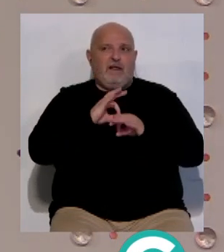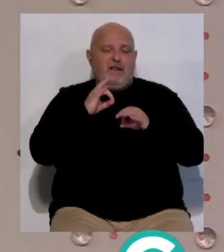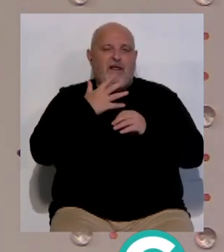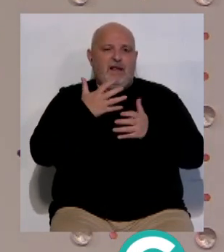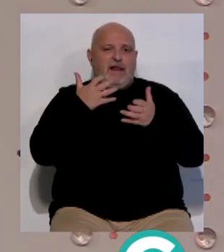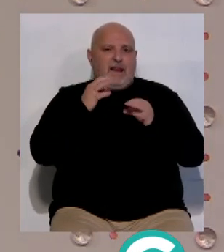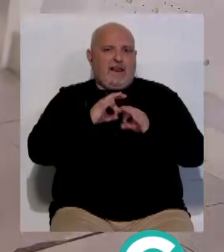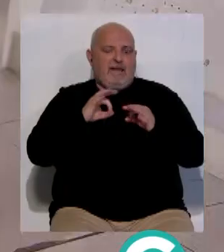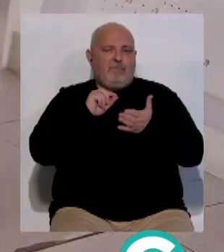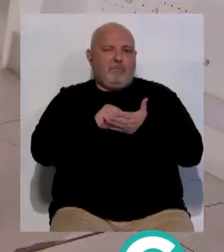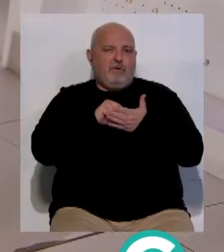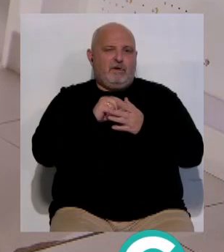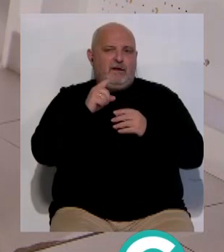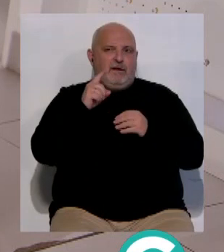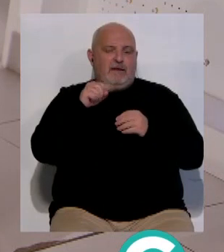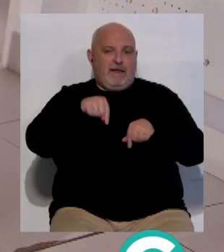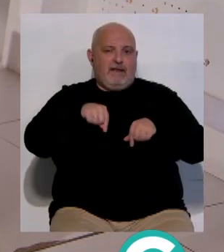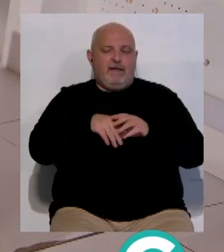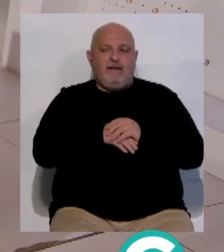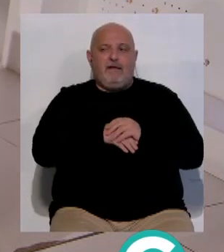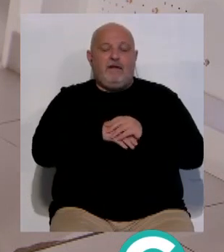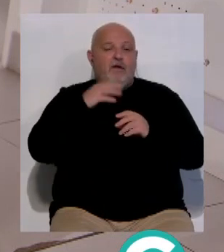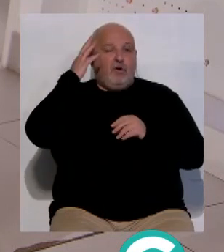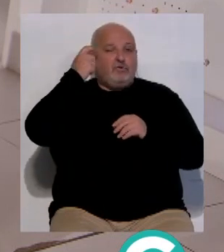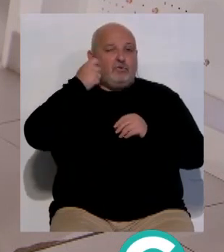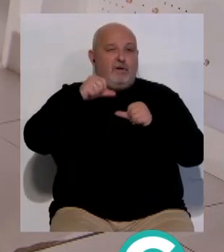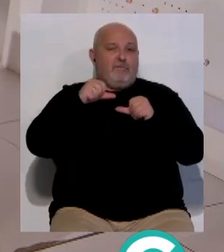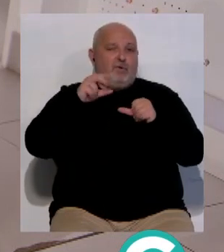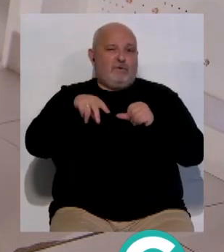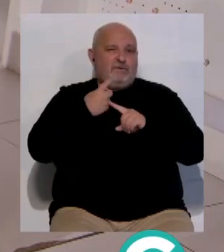de de puntuar con ellos aquí no es el osasun de otras temporadas porque también está en problema